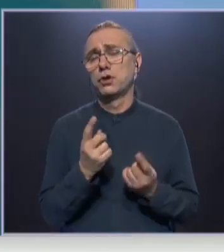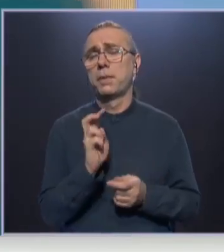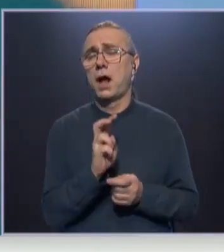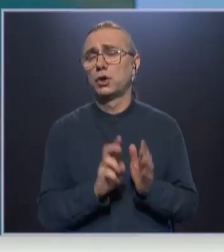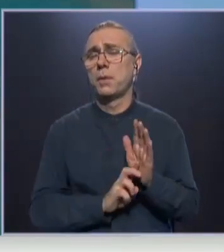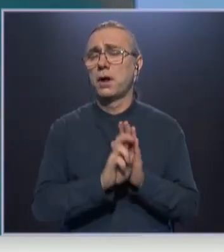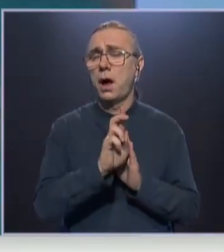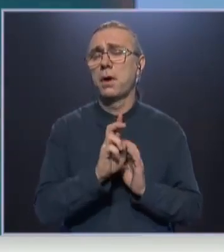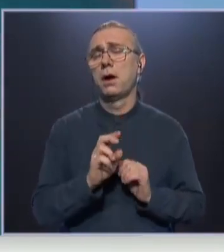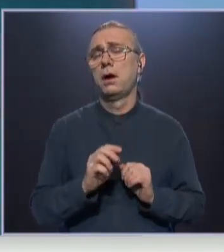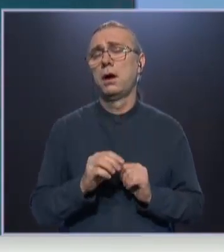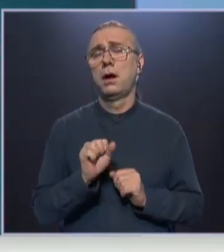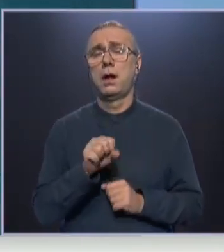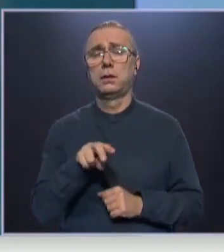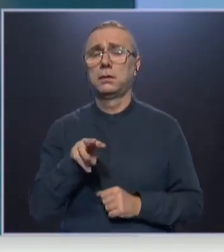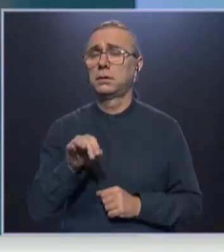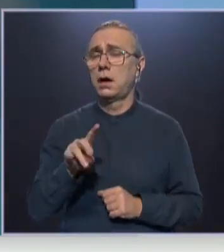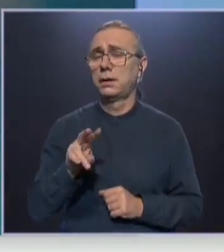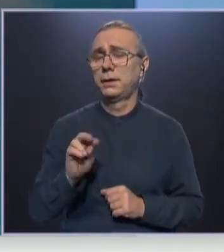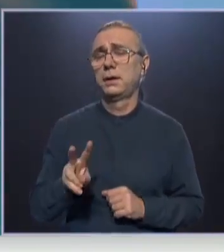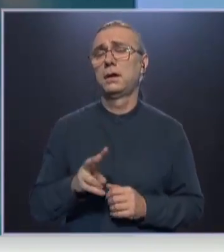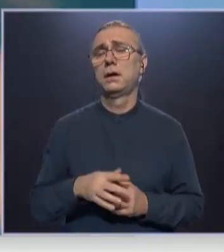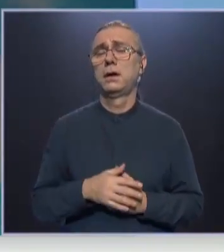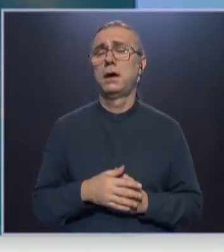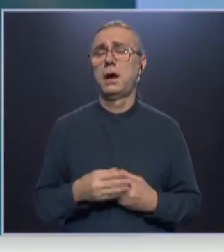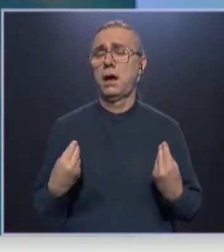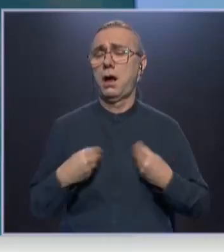алтарник нередко Я знаю облаченные во-первых стихарь